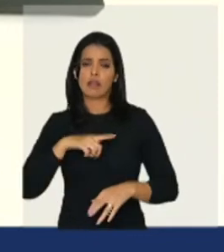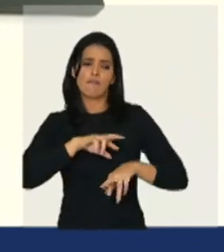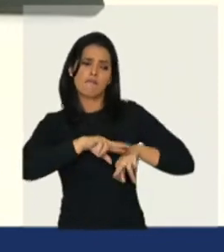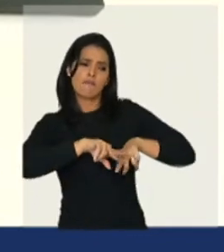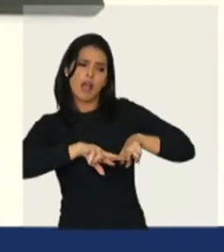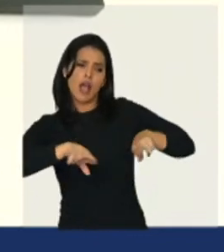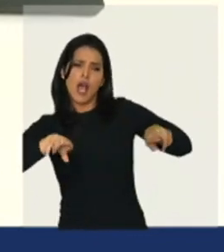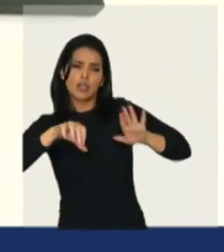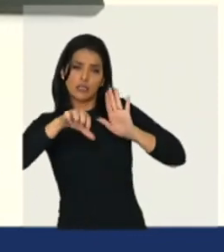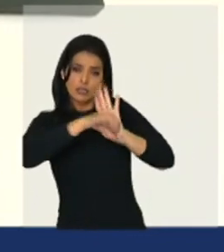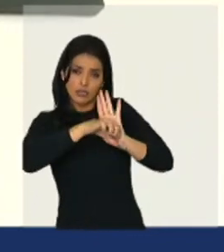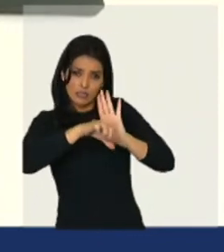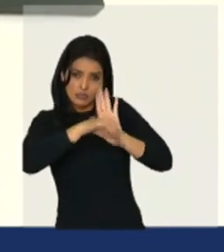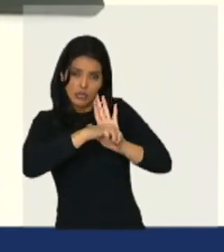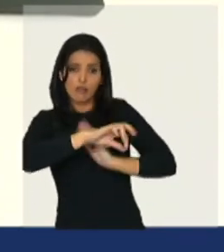RESPONSABILIDADE. COMETIDOS PELO PRESIDENTE NA MINHA